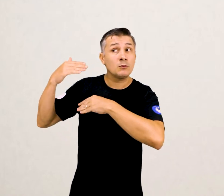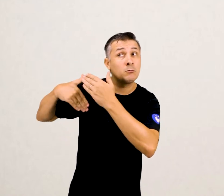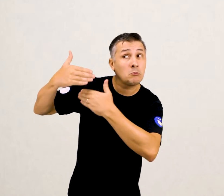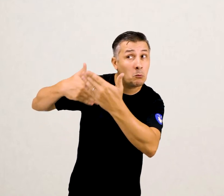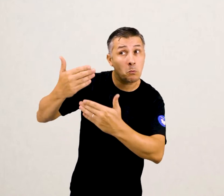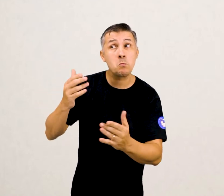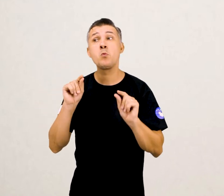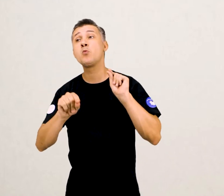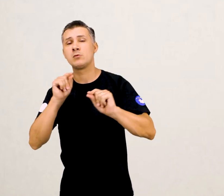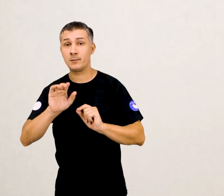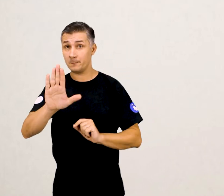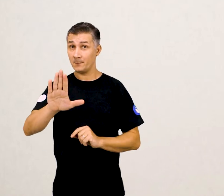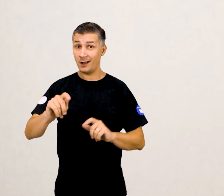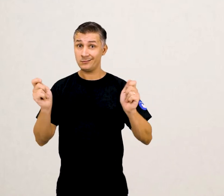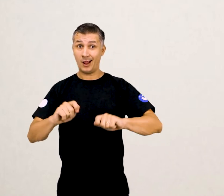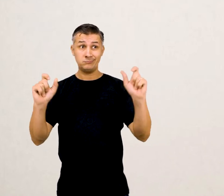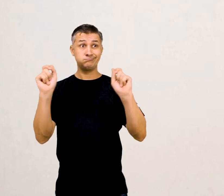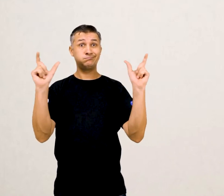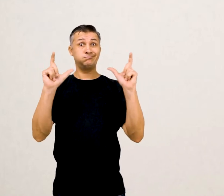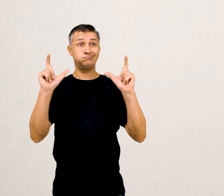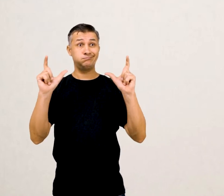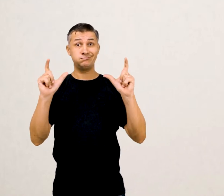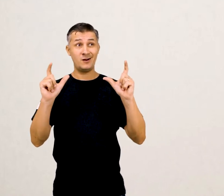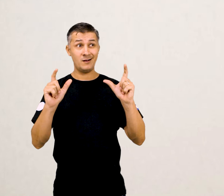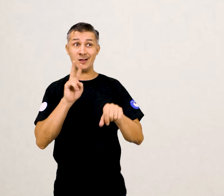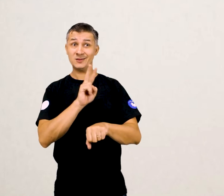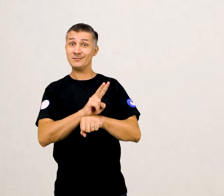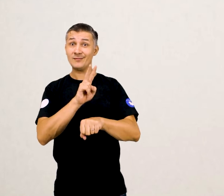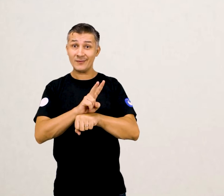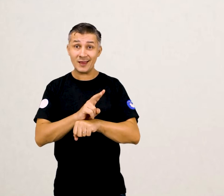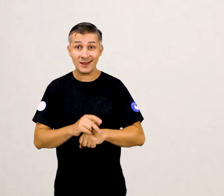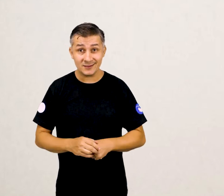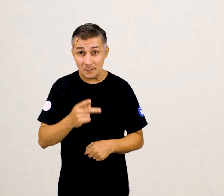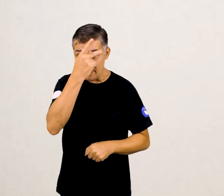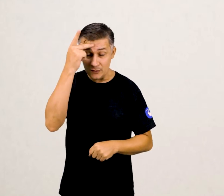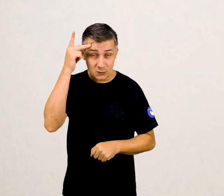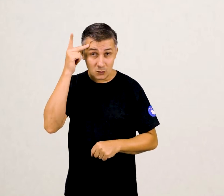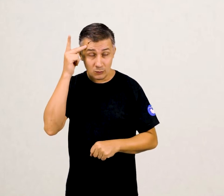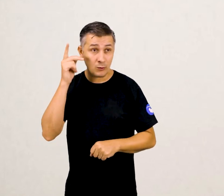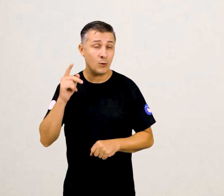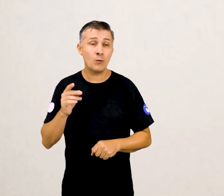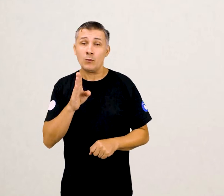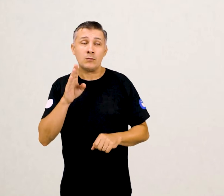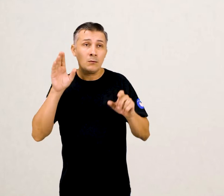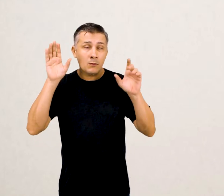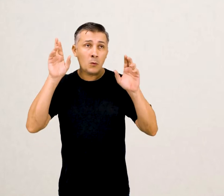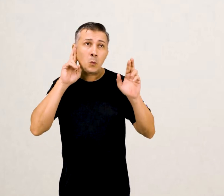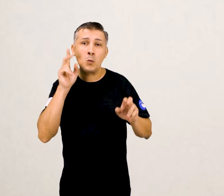Mas já acende uma luz no fim do túnel, uma esperança para aqueles que vivem em um mundo silencioso.